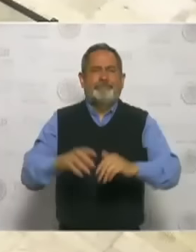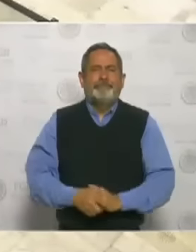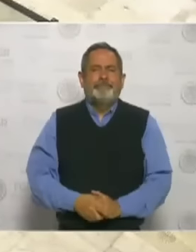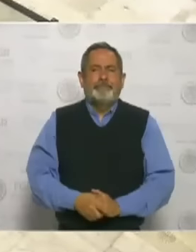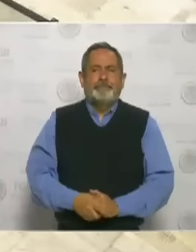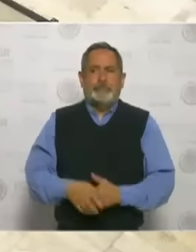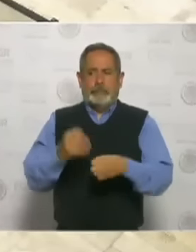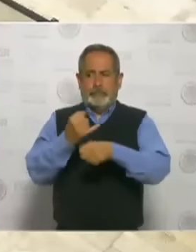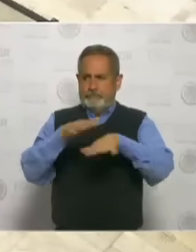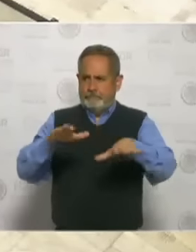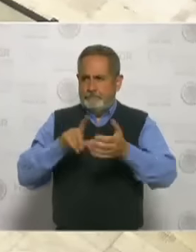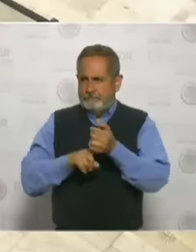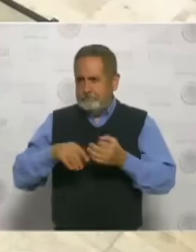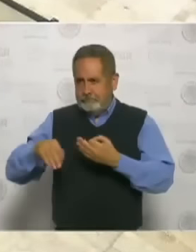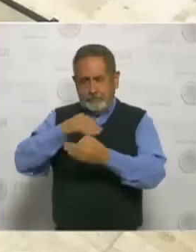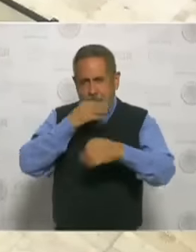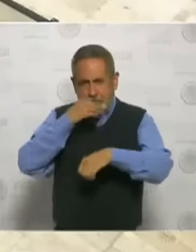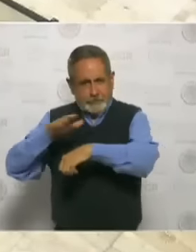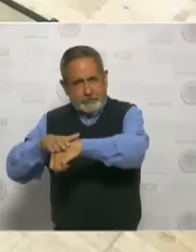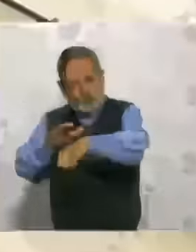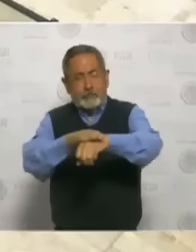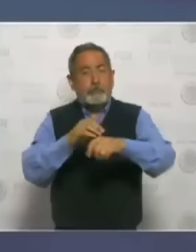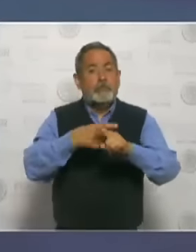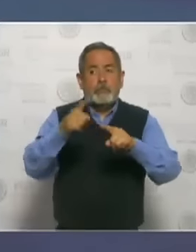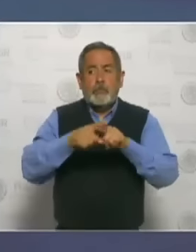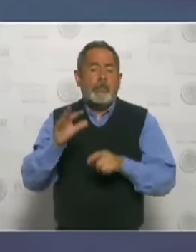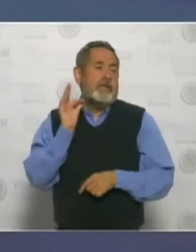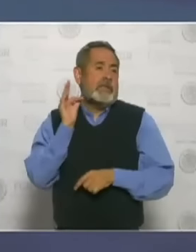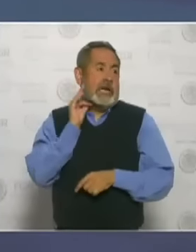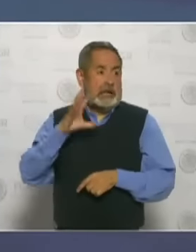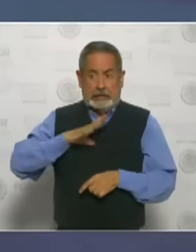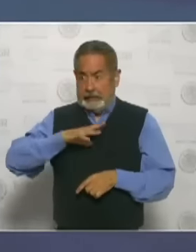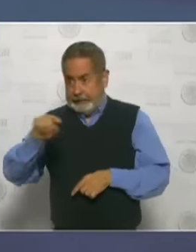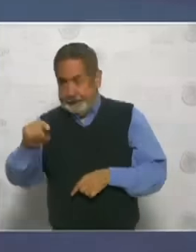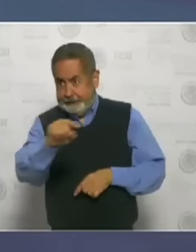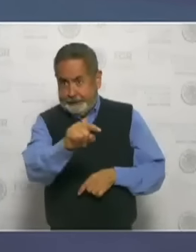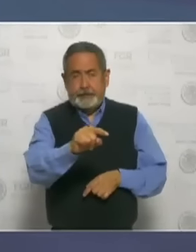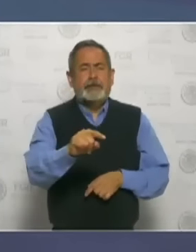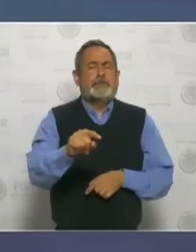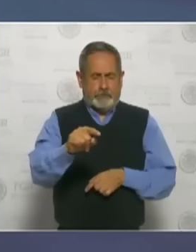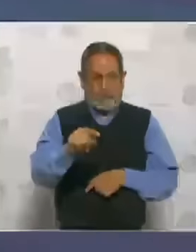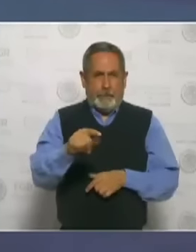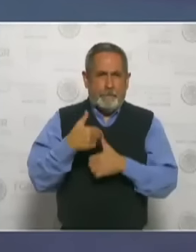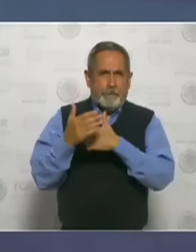les informo a todos ustedes y a los fiscales que están aquí que en el marco de la Conferencia